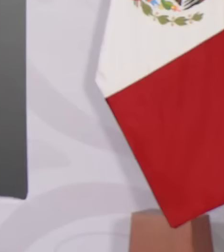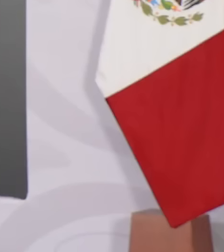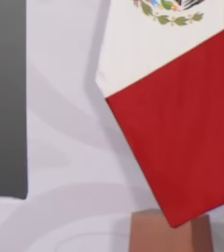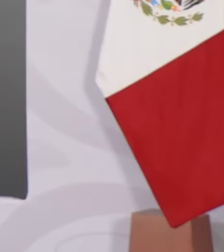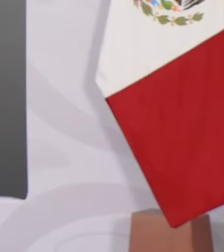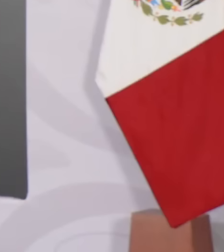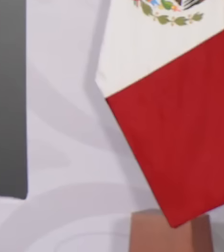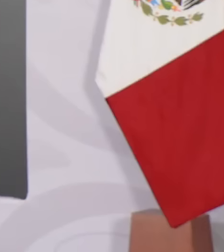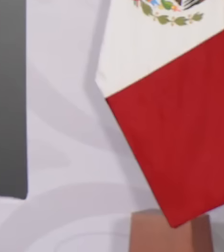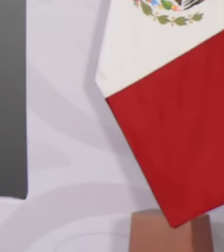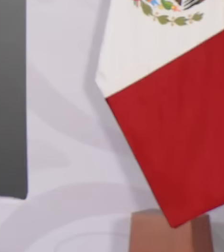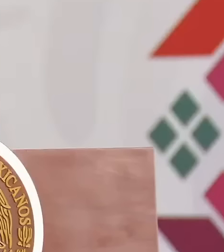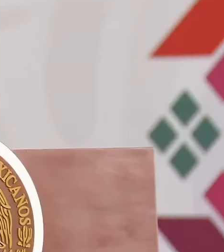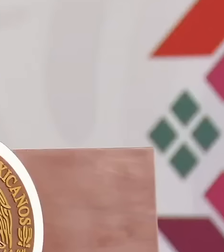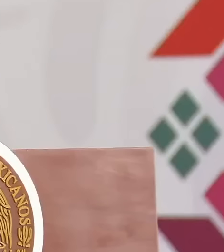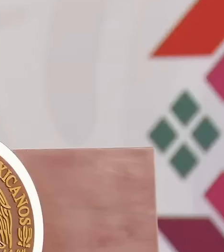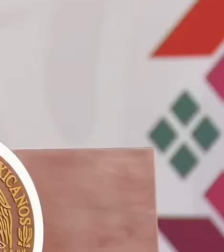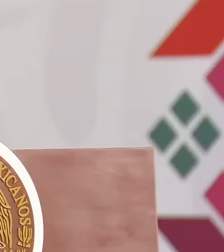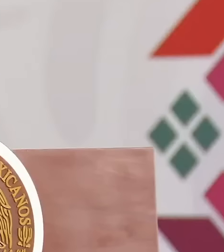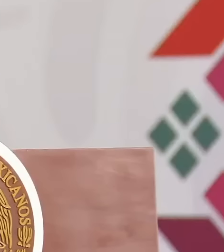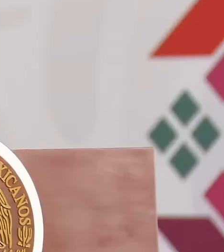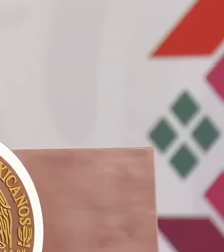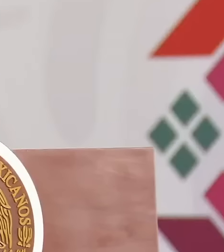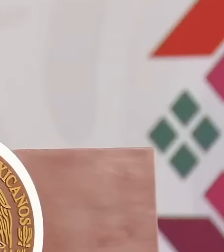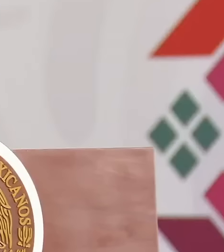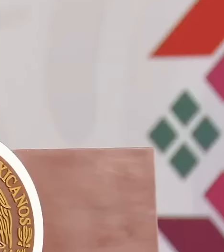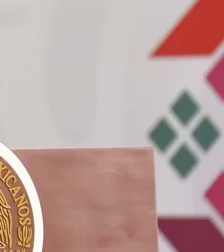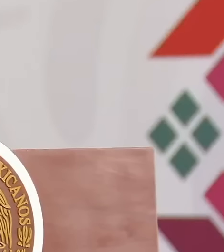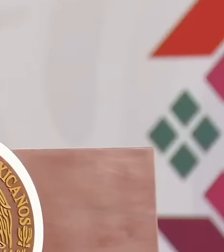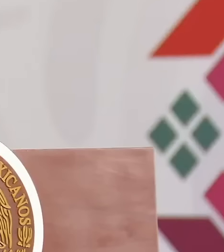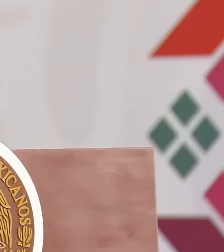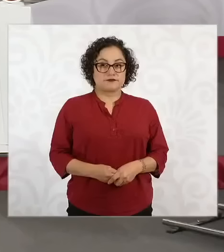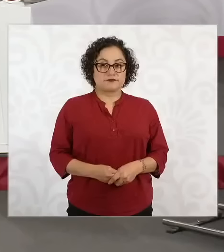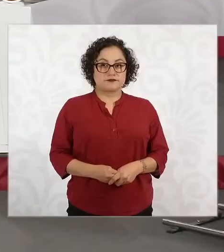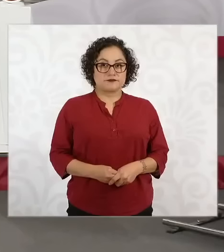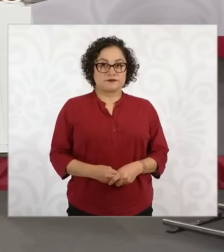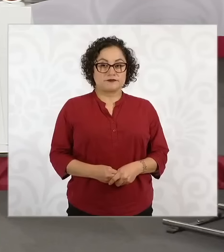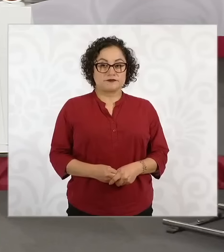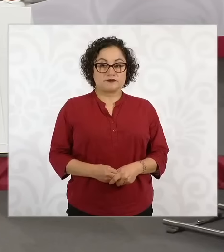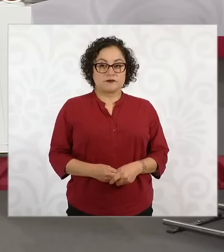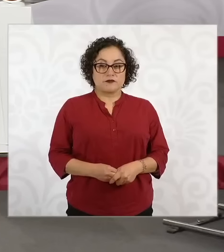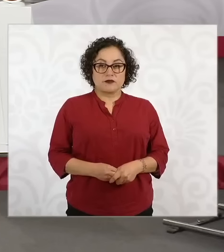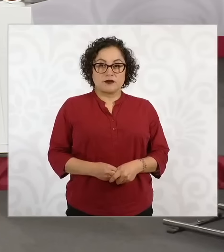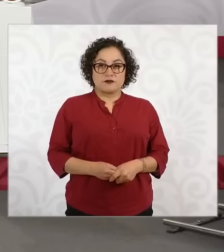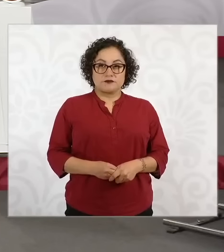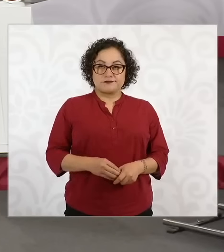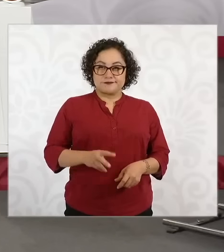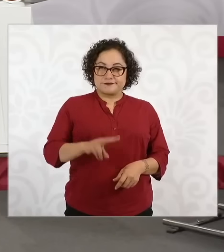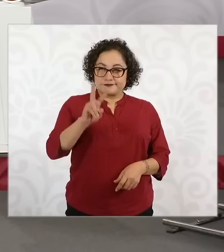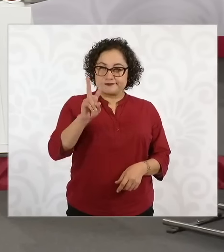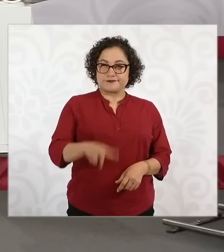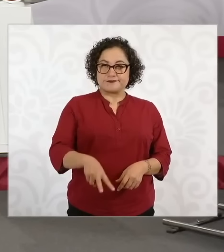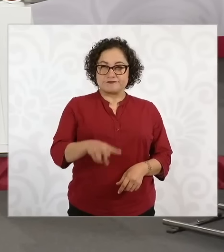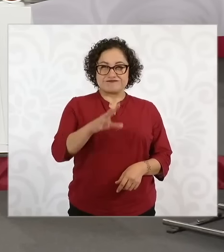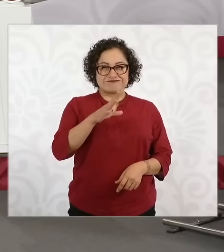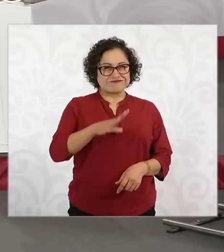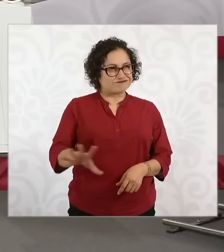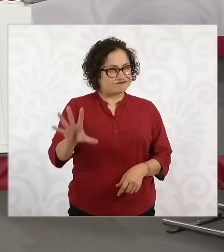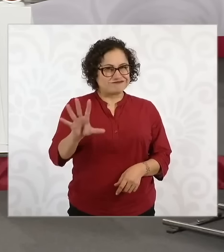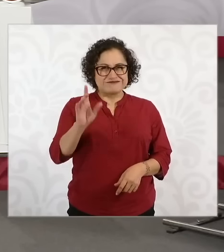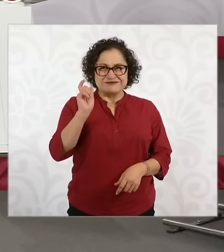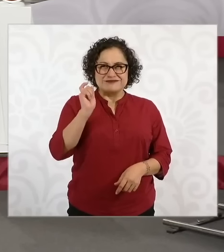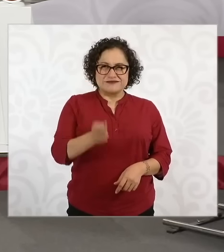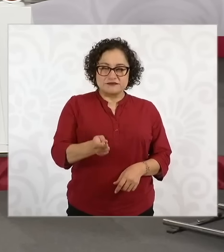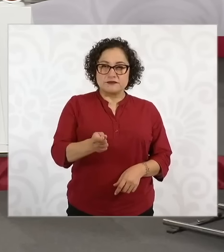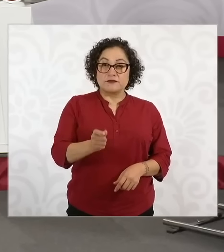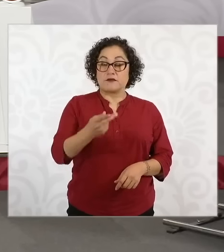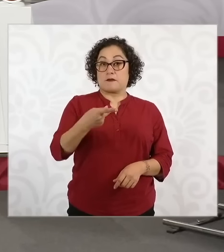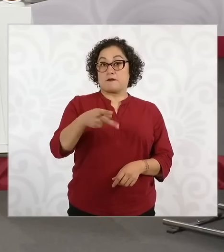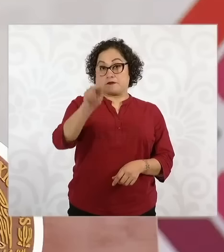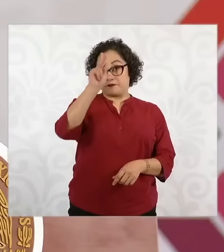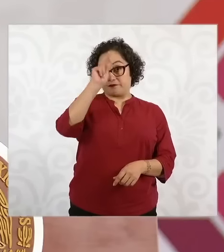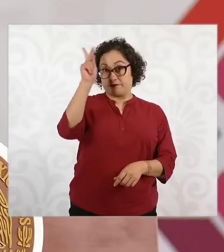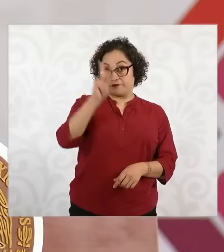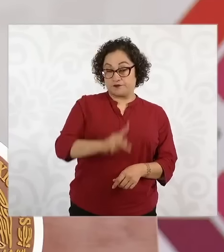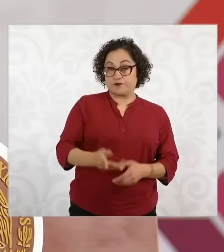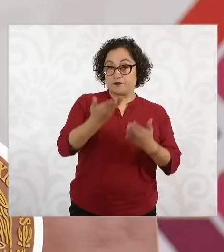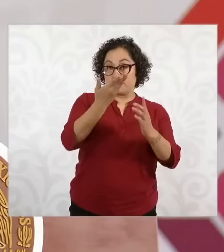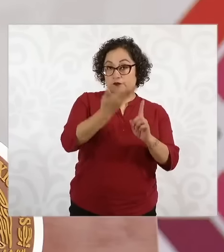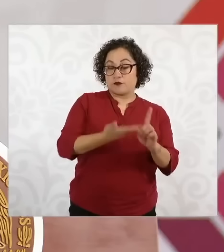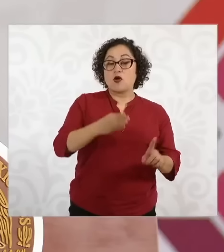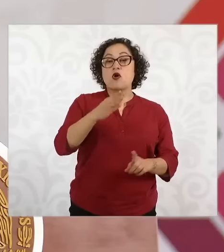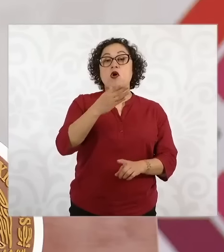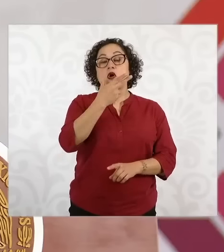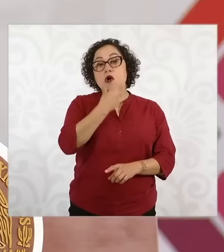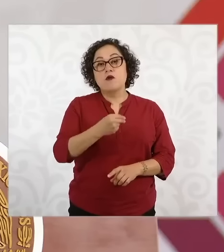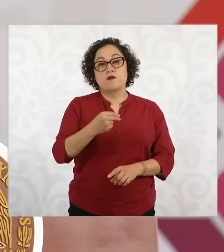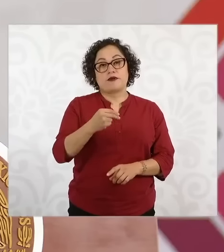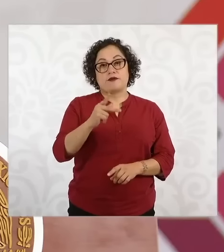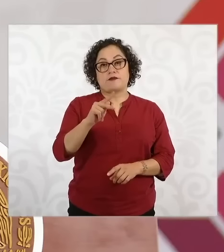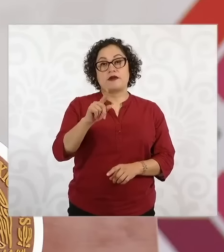doloroso, eh, increíble, pero es increíble que Ricardo Salinas Pliega, un empresario mexicano,